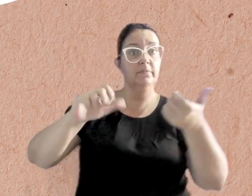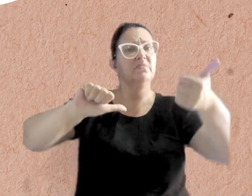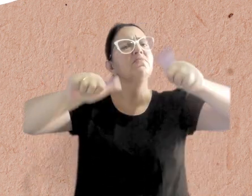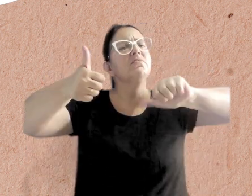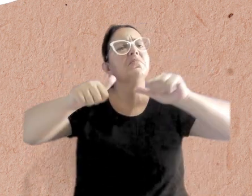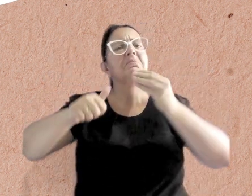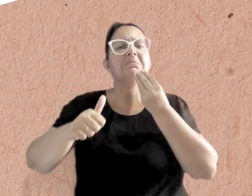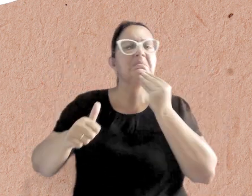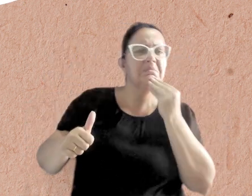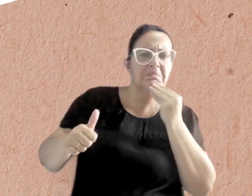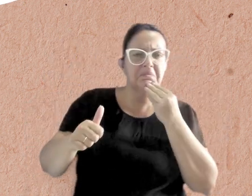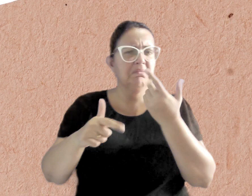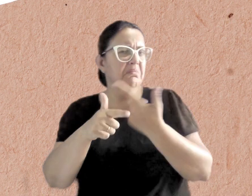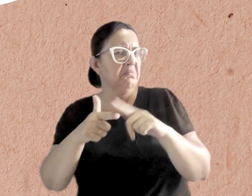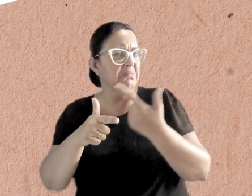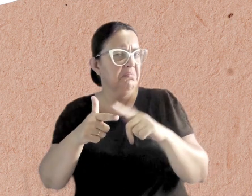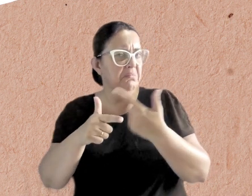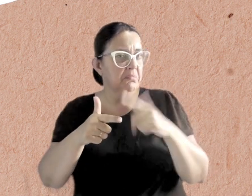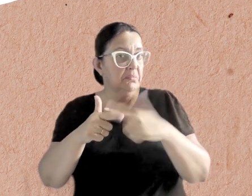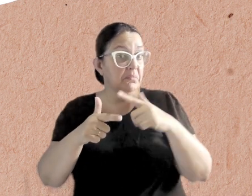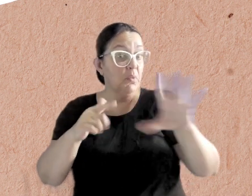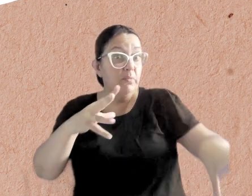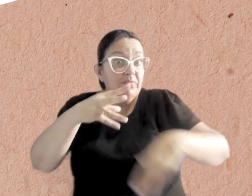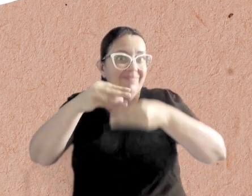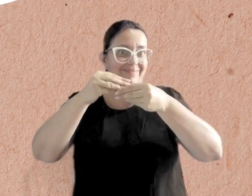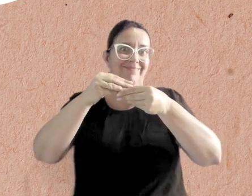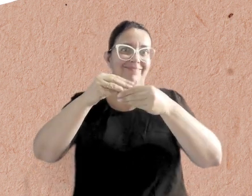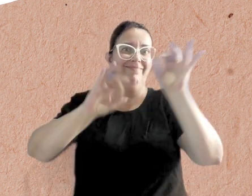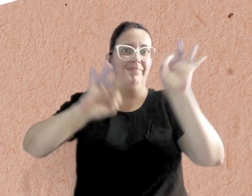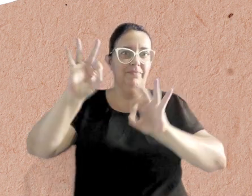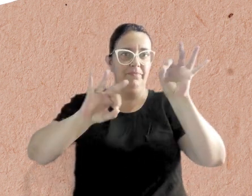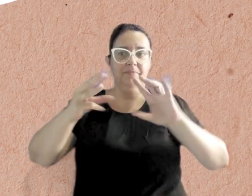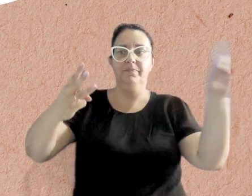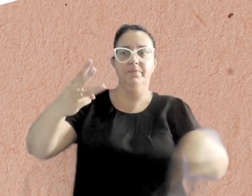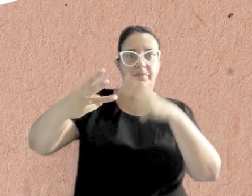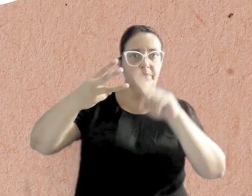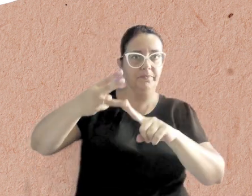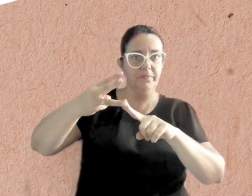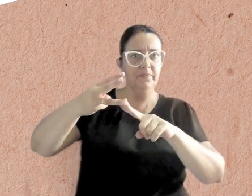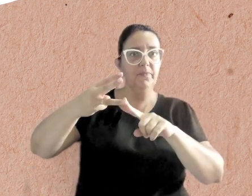analisar as fragilidades estruturais associadas à implementação desses projetos;